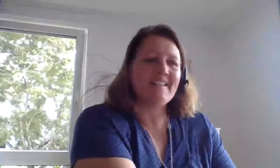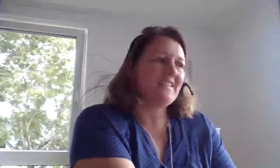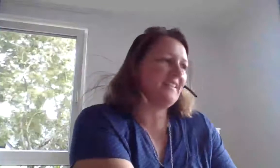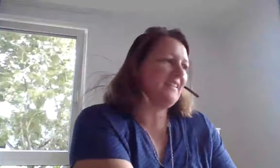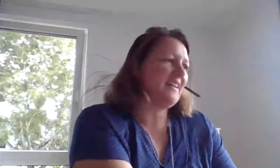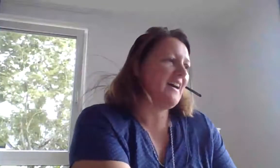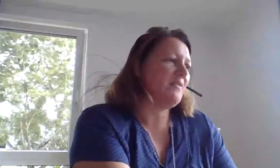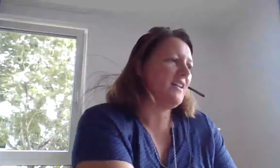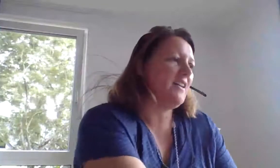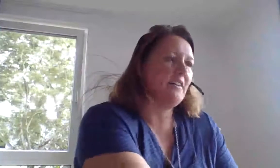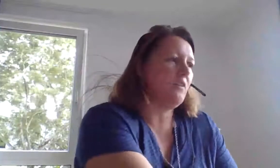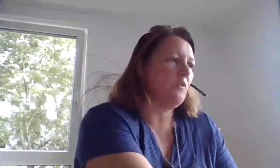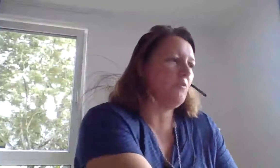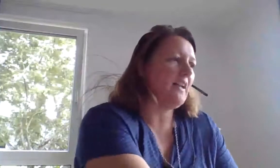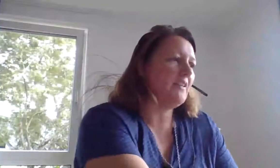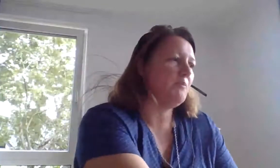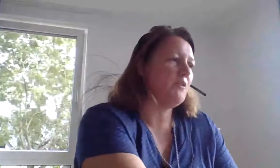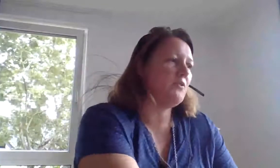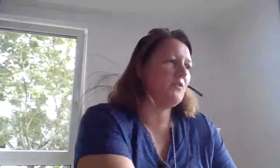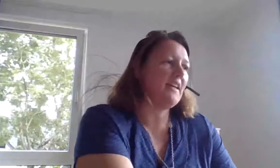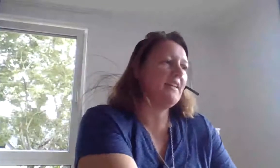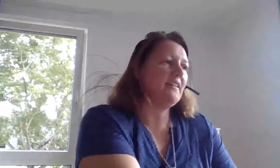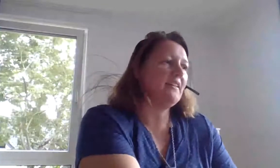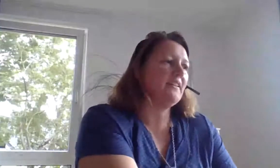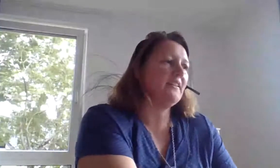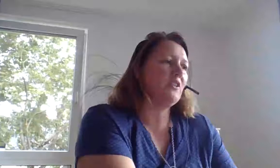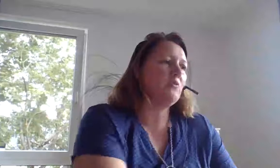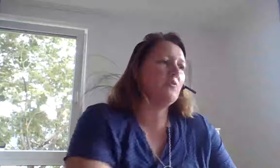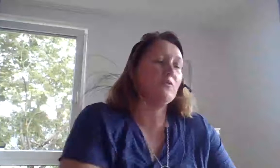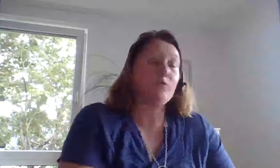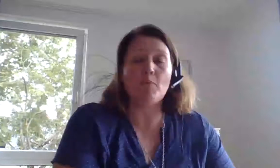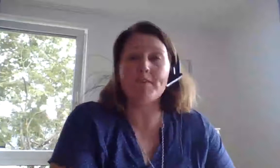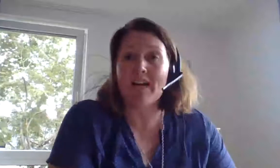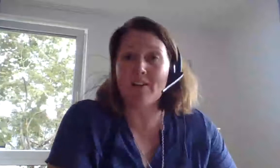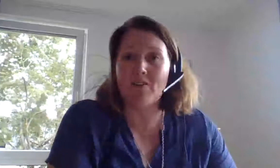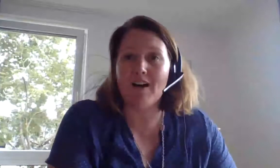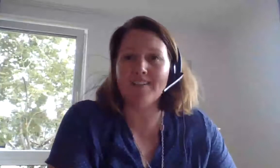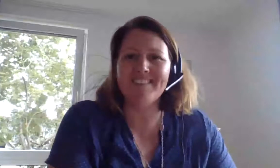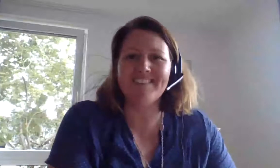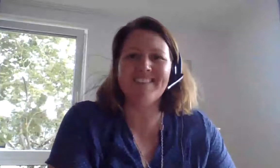أنا سعيدة بوجودك معنا من تايوان